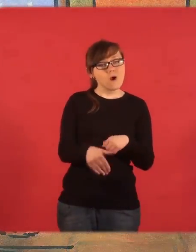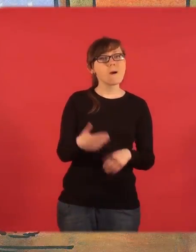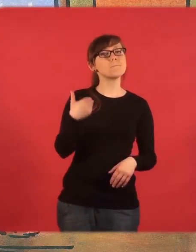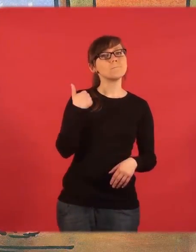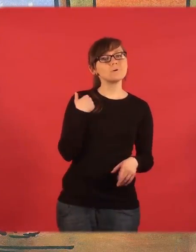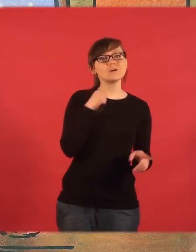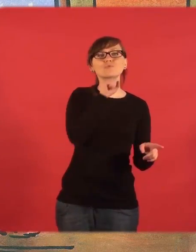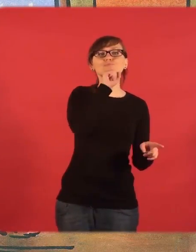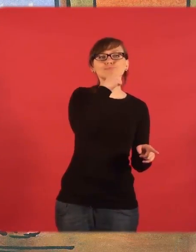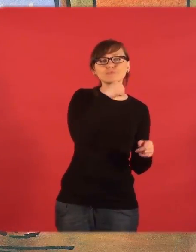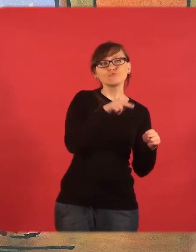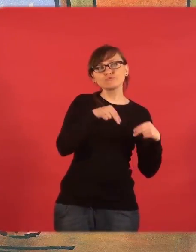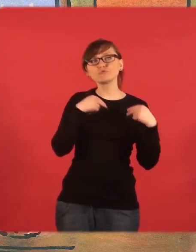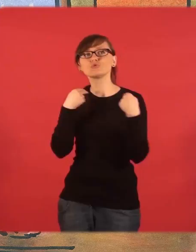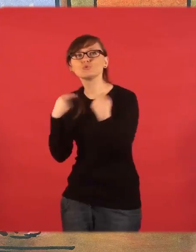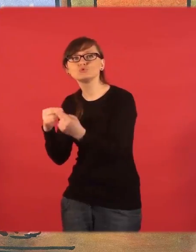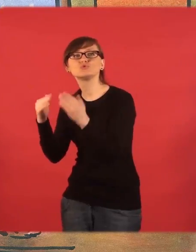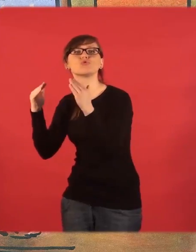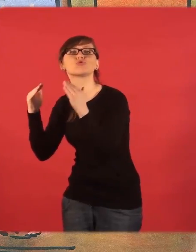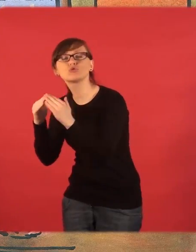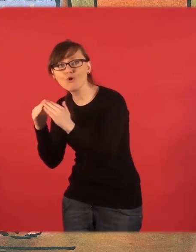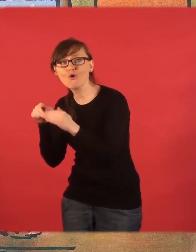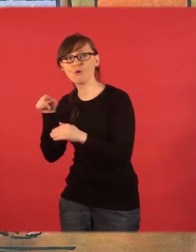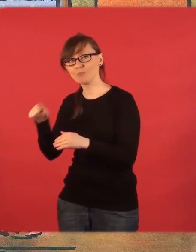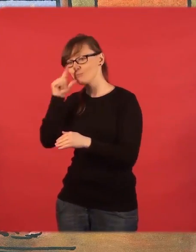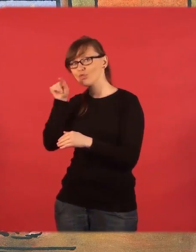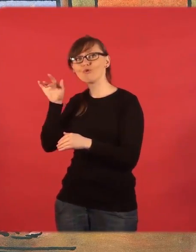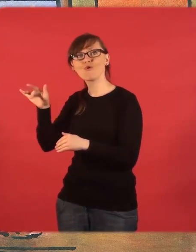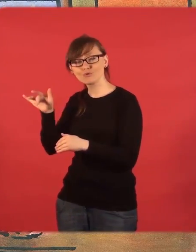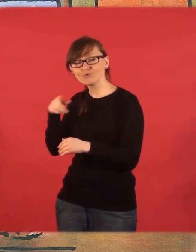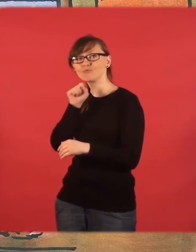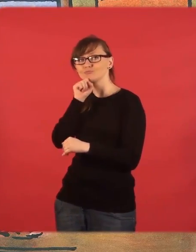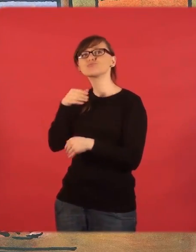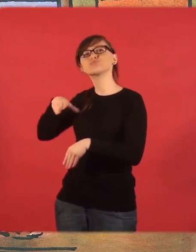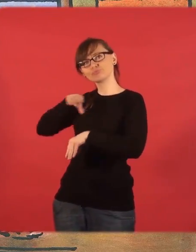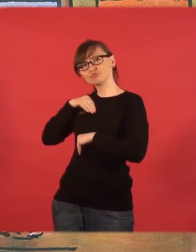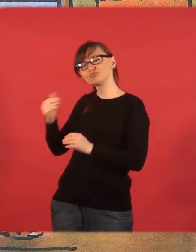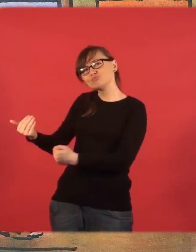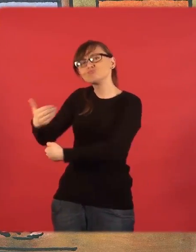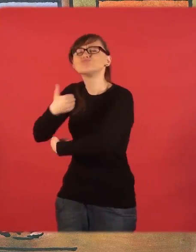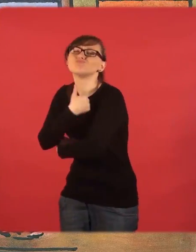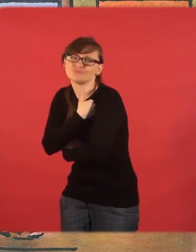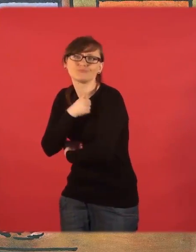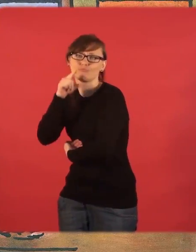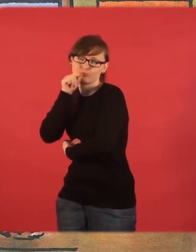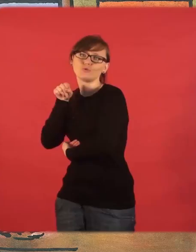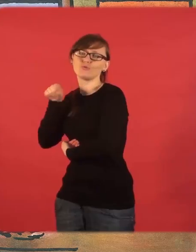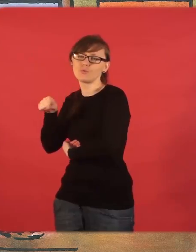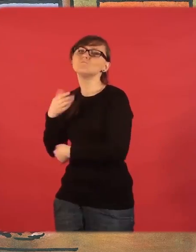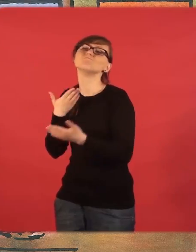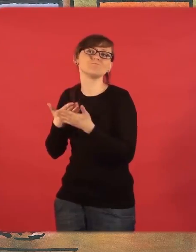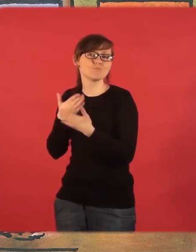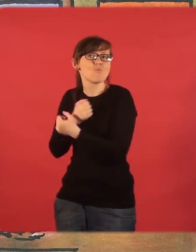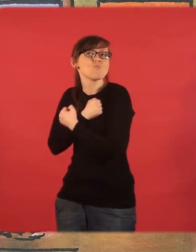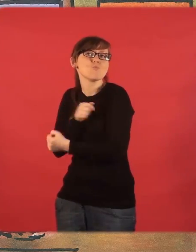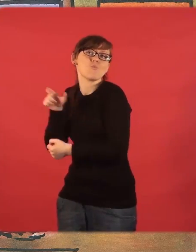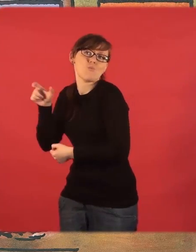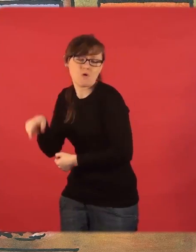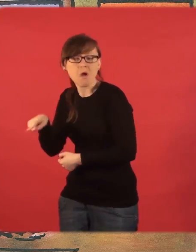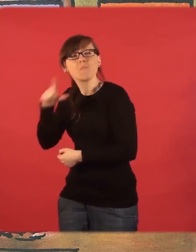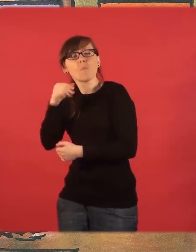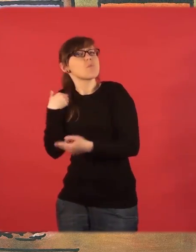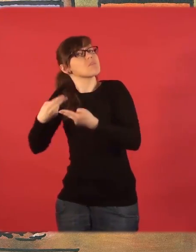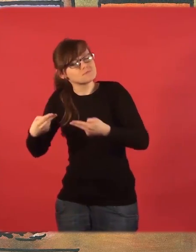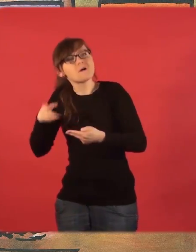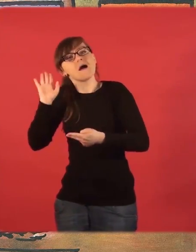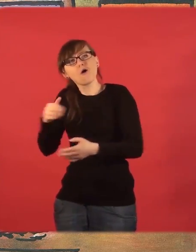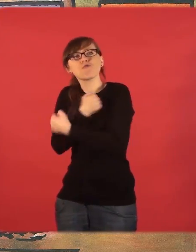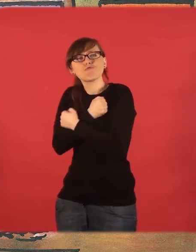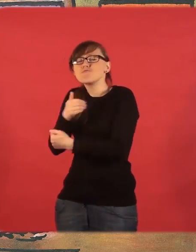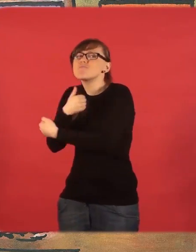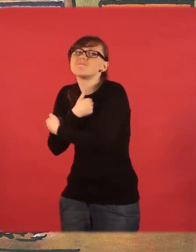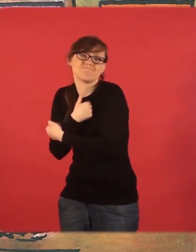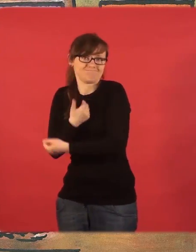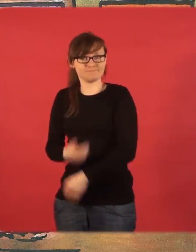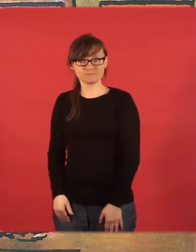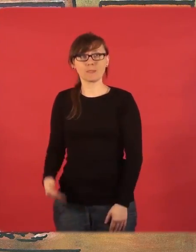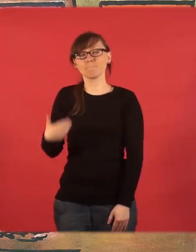Na szczęście wrócił Dżepetto, który wybaczył pajacykowi, bo bardzo go kochał.